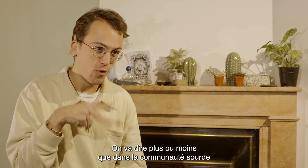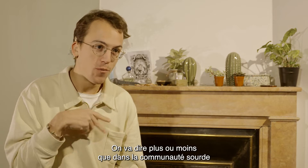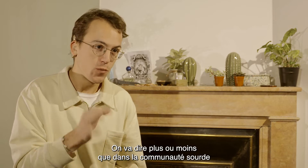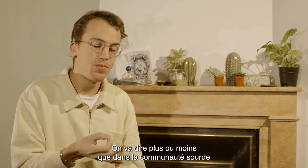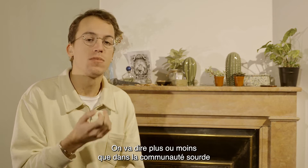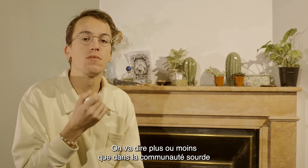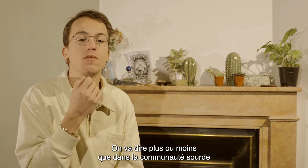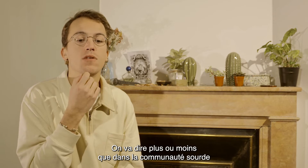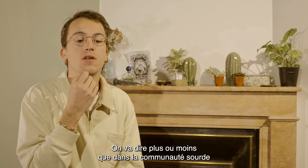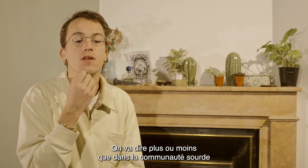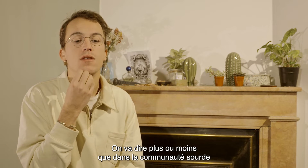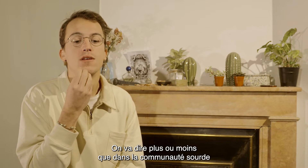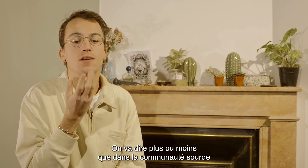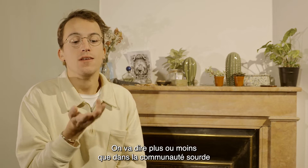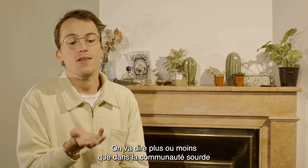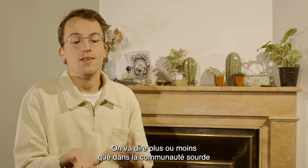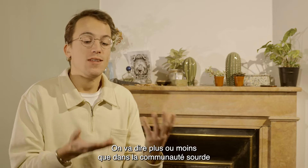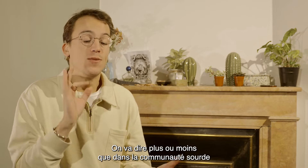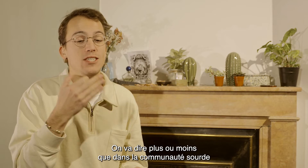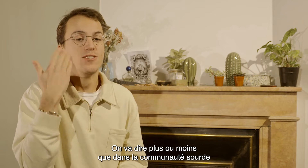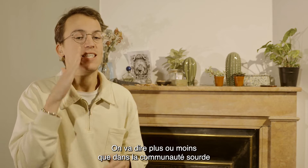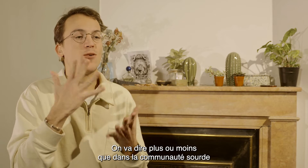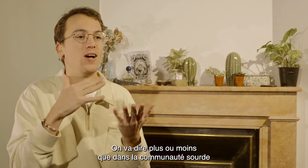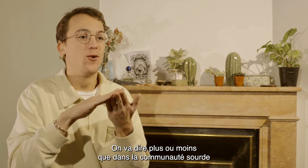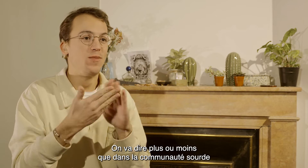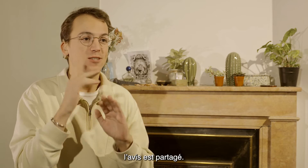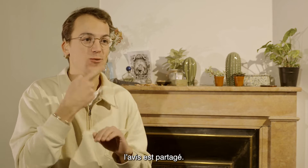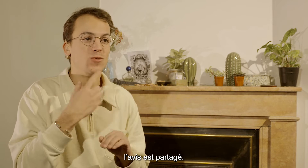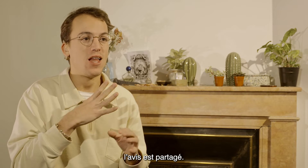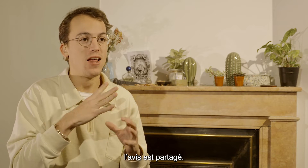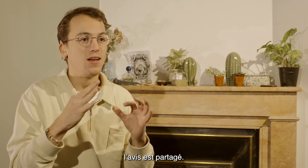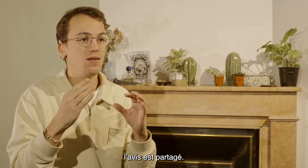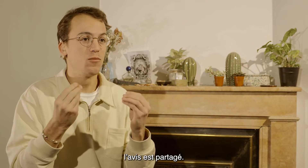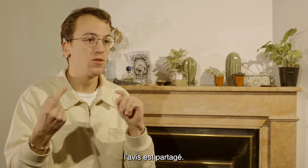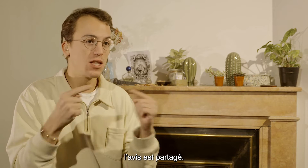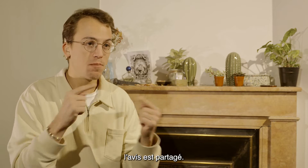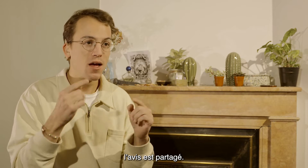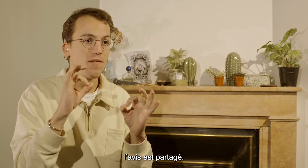On va dire plus ou moins que dans la communauté sourde l’avis est partagé.